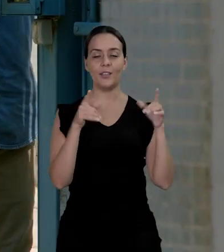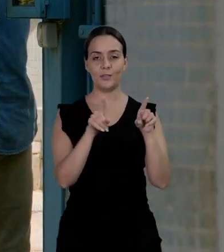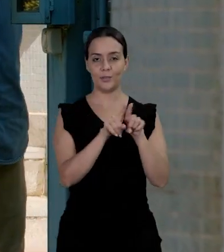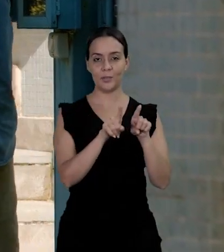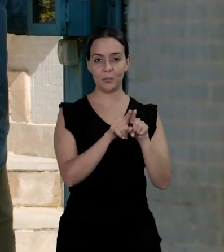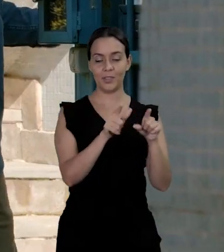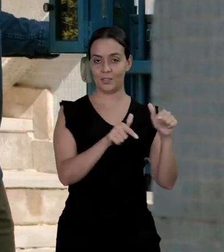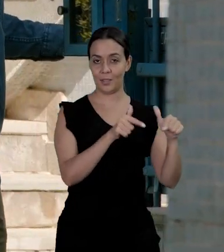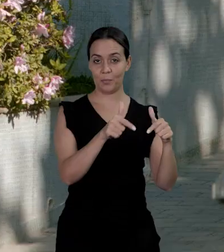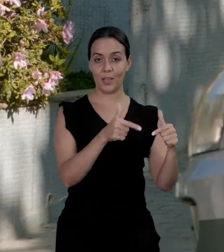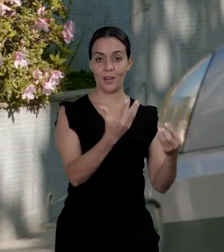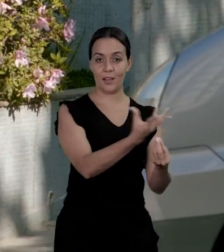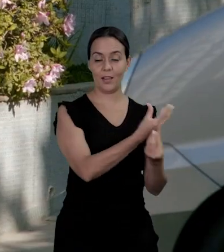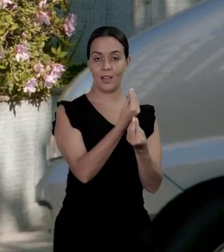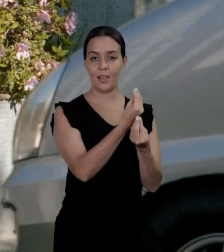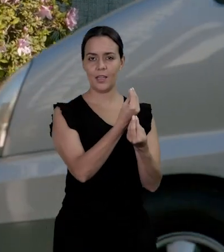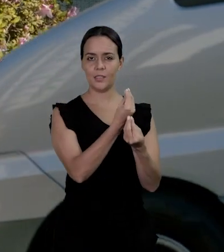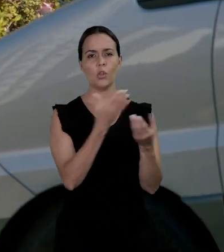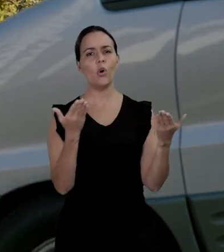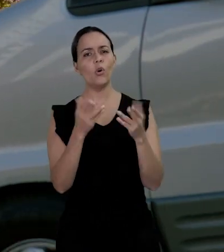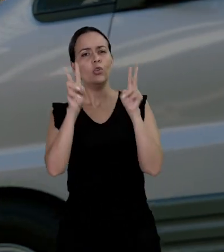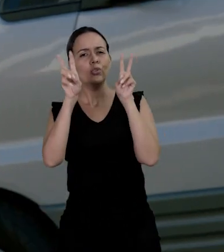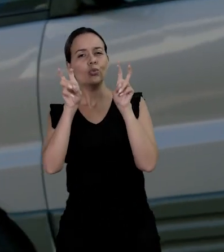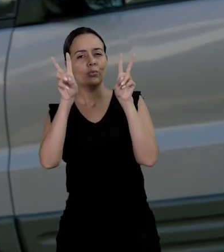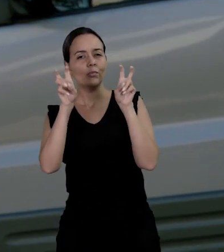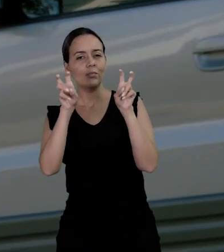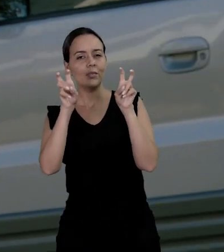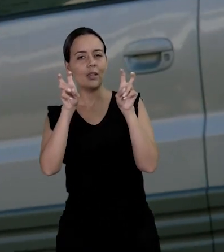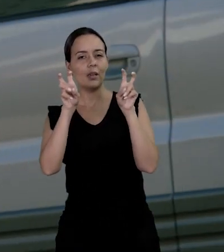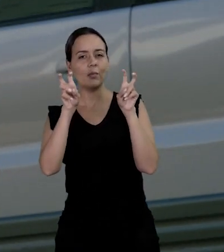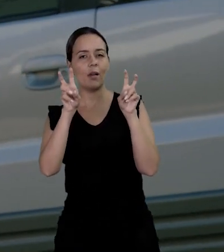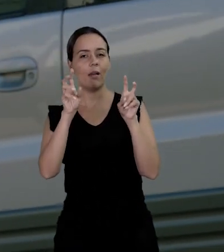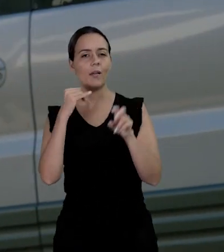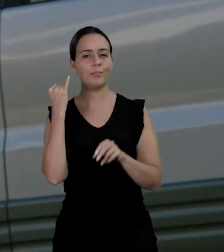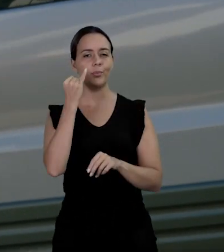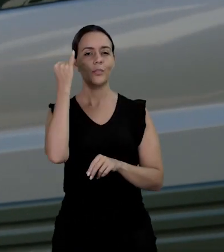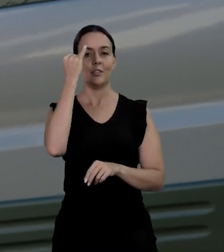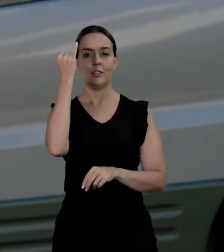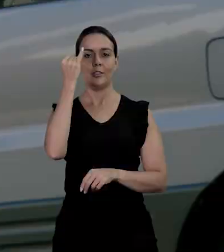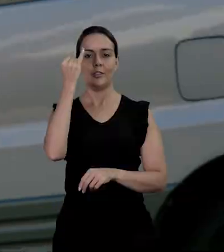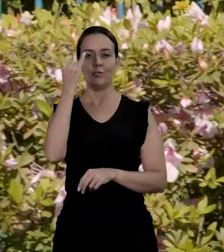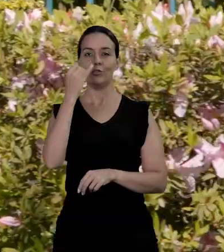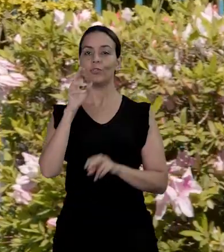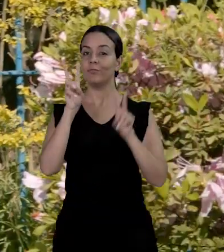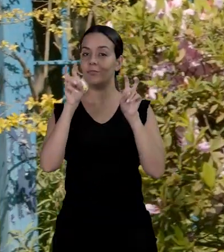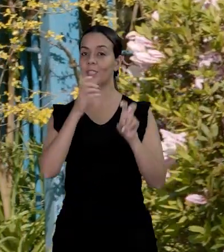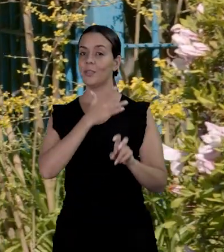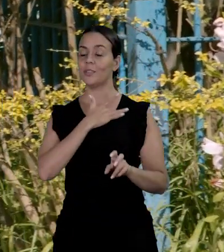e vamos discutir hoje um tema que me é muito caro, que é a questão da saúde mental nos dias de hoje,